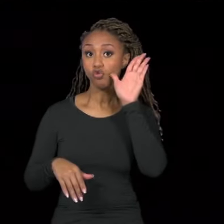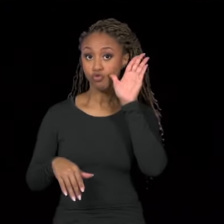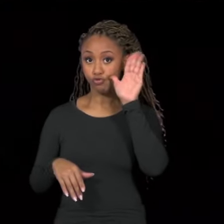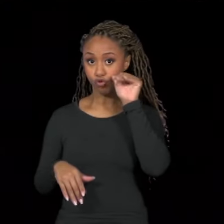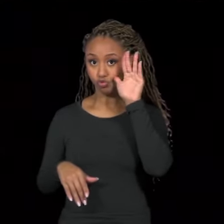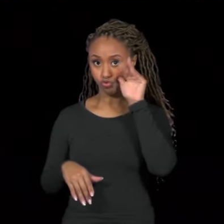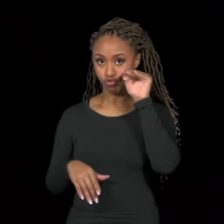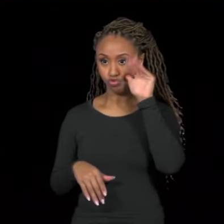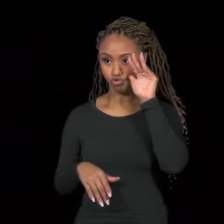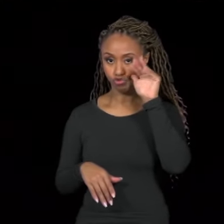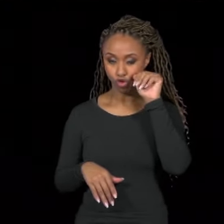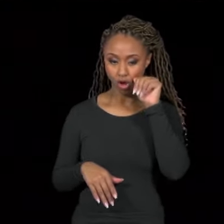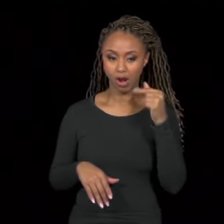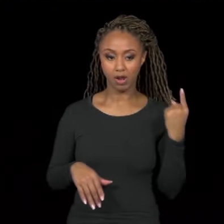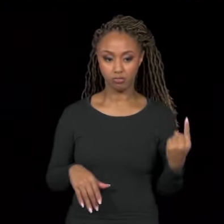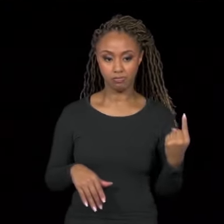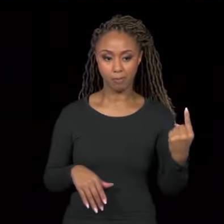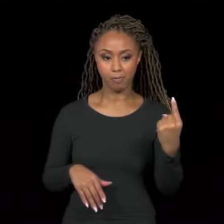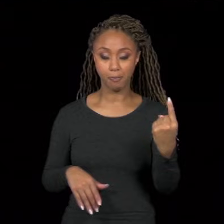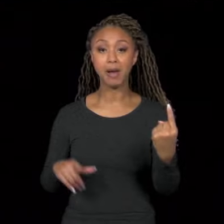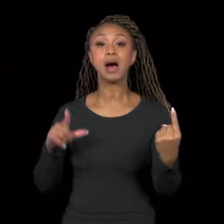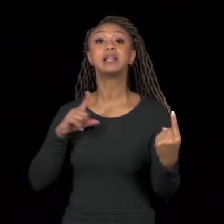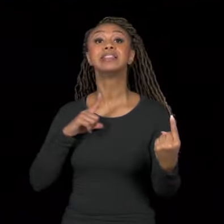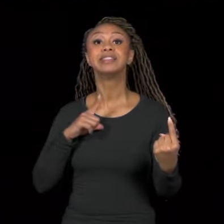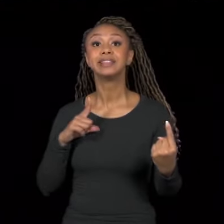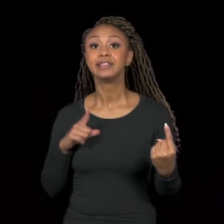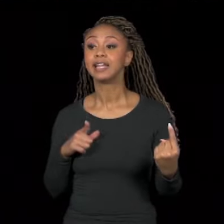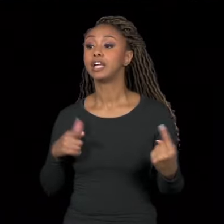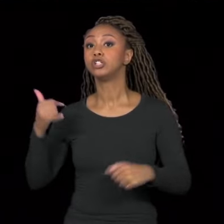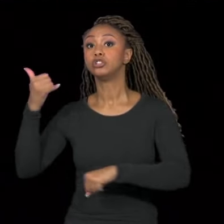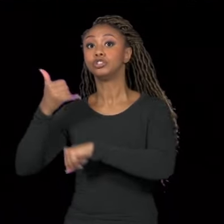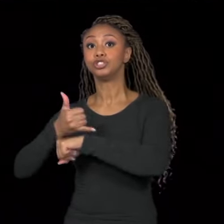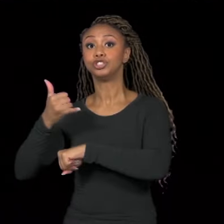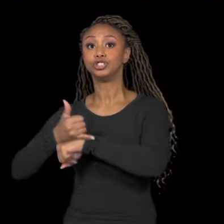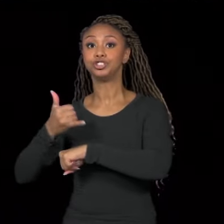CHEFE SUPERVISIONA VÁRIAS PESSOAS. É ASSIM QUE FUNCIONA.